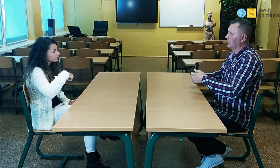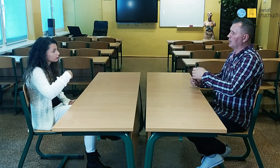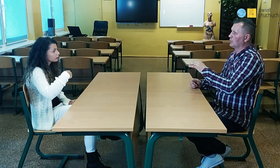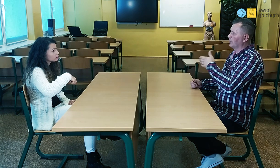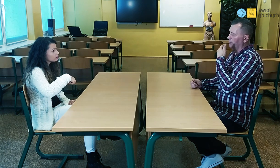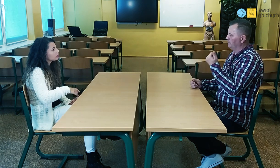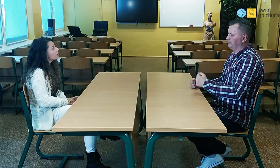Nie, nie było.